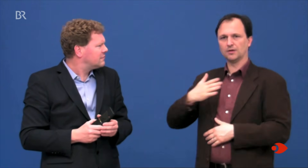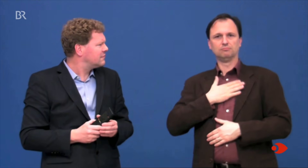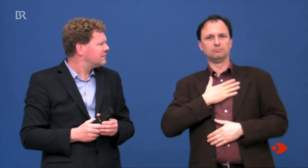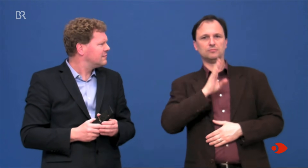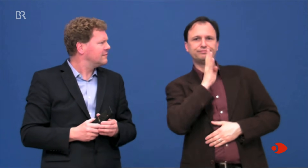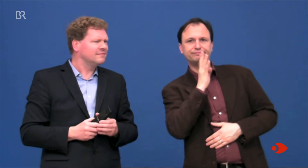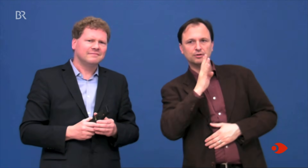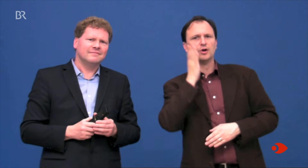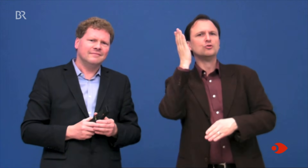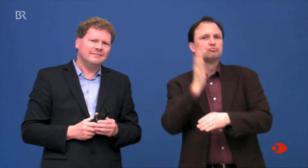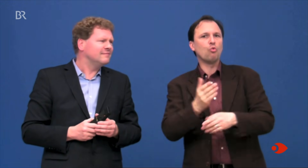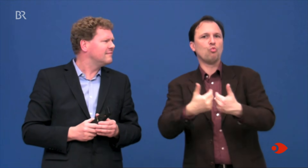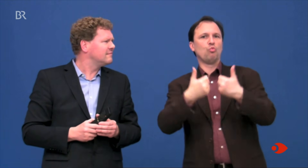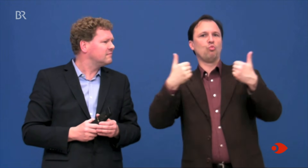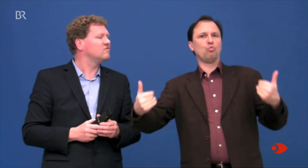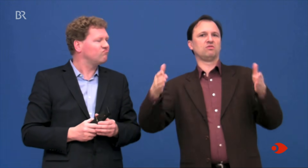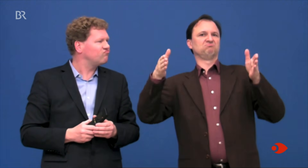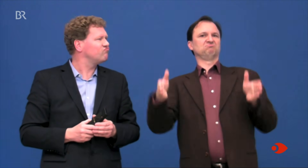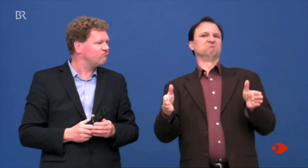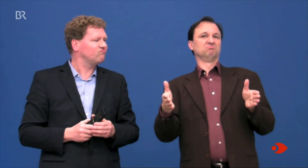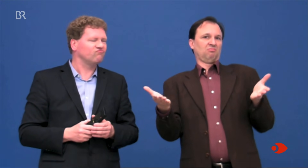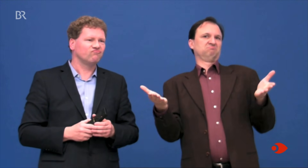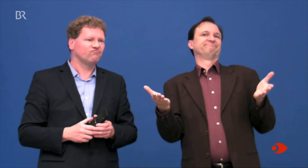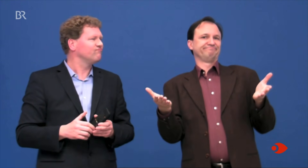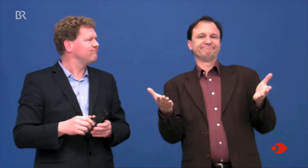1880 schon längst völlig voneinander getrennt existiert haben.